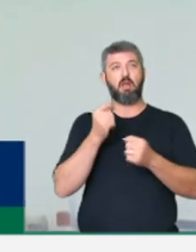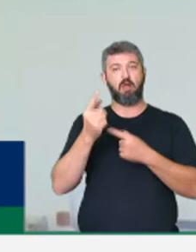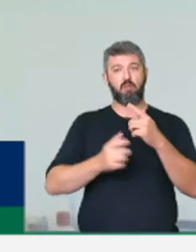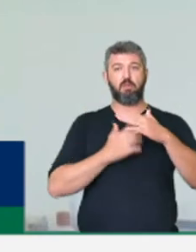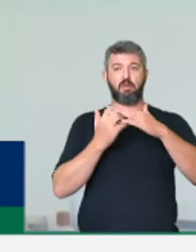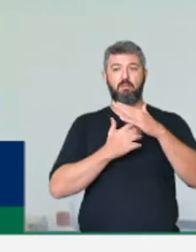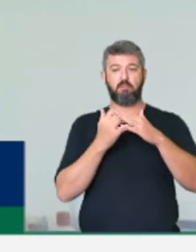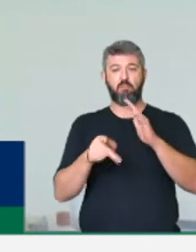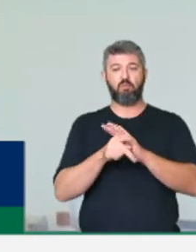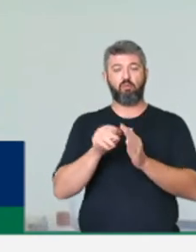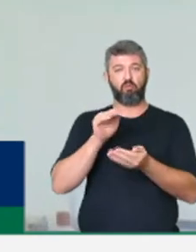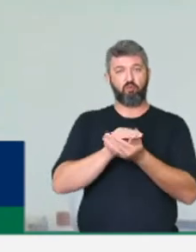DESSA DÍ VIDA... E O QUE ERA POSITIVO NA MEDIDA PROVISÓRIA